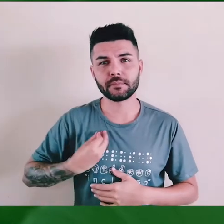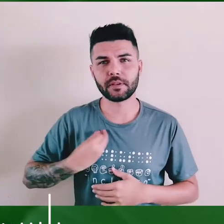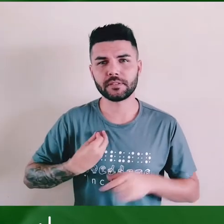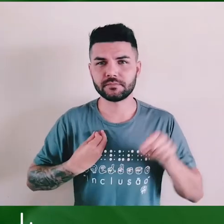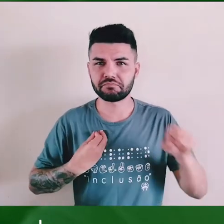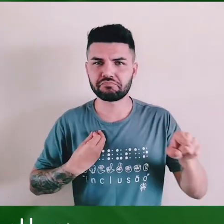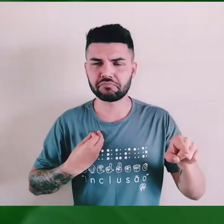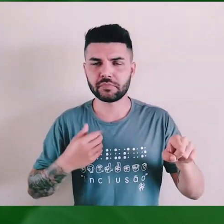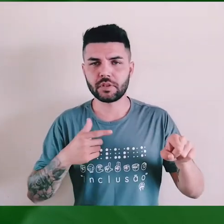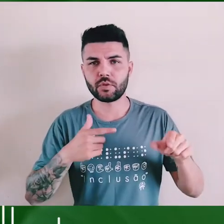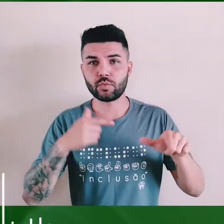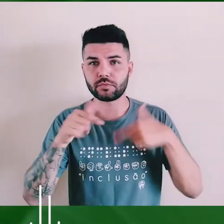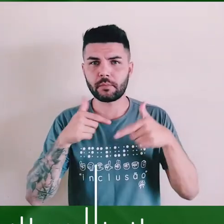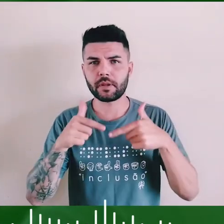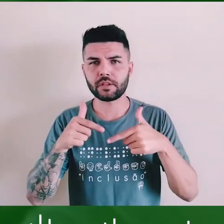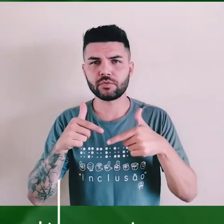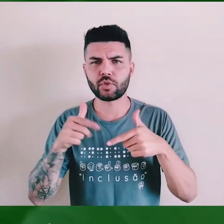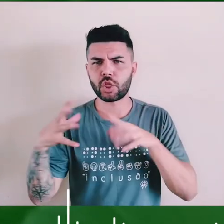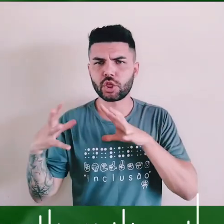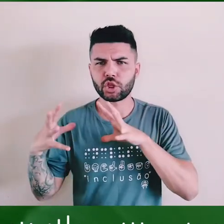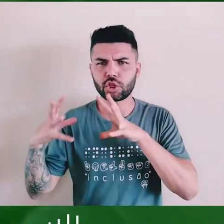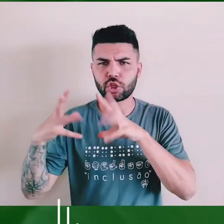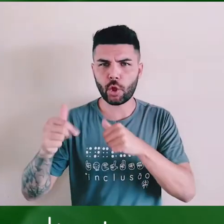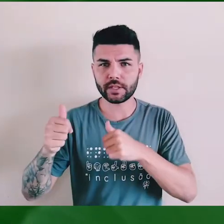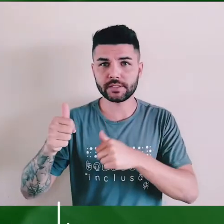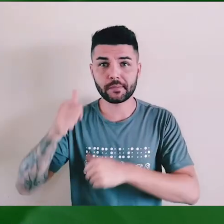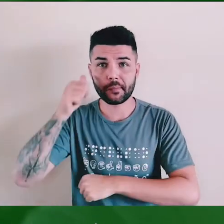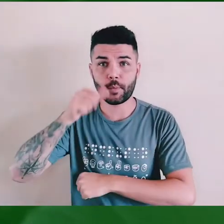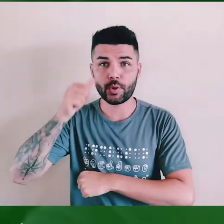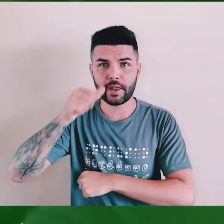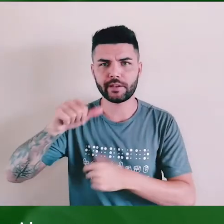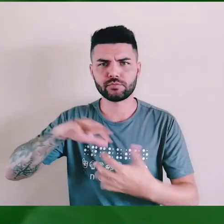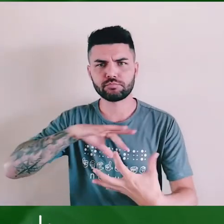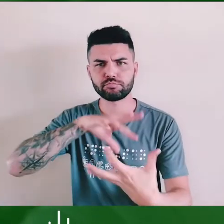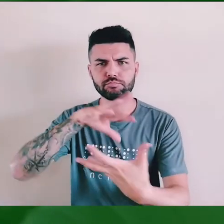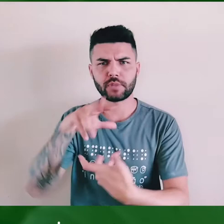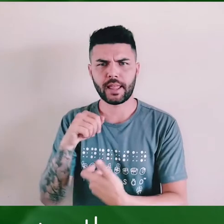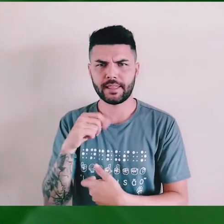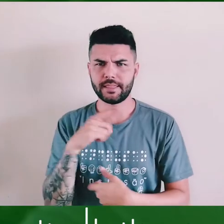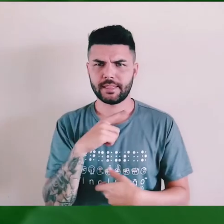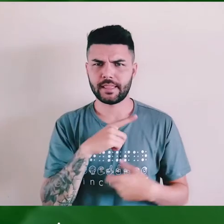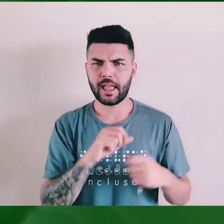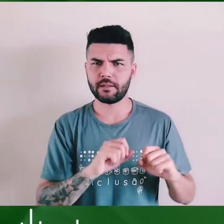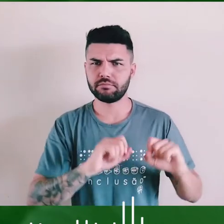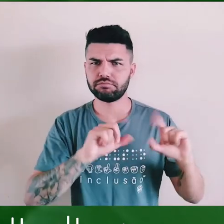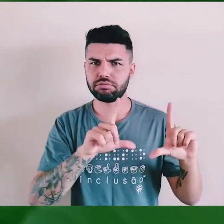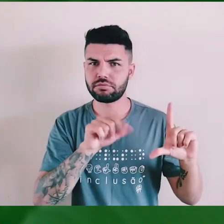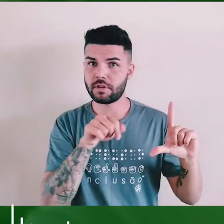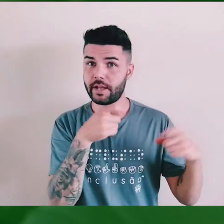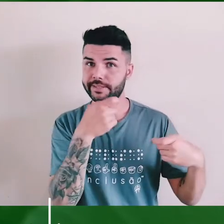as Mulheres do Mundo e ela deu um beijão, tem uma cena meio que de sexo, e eu fiquei